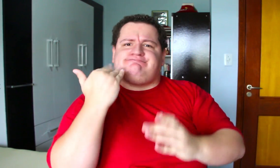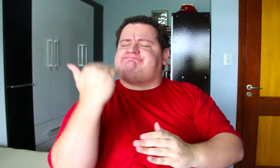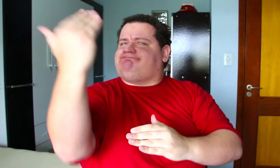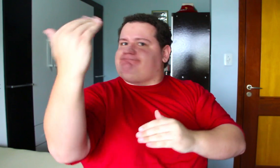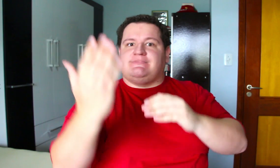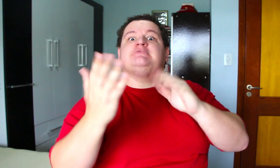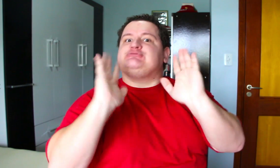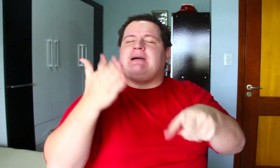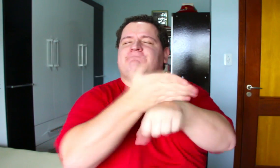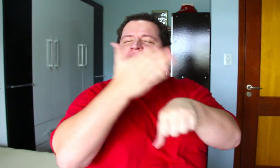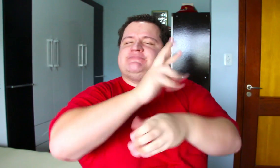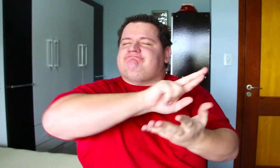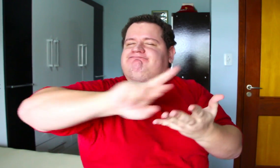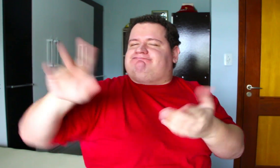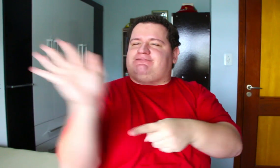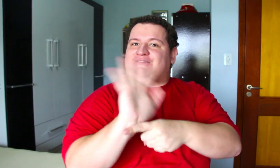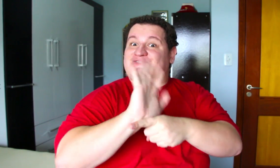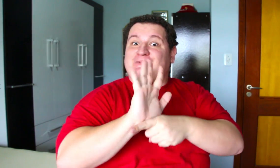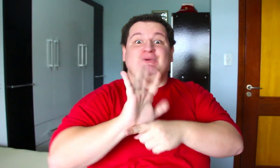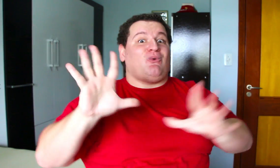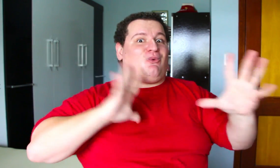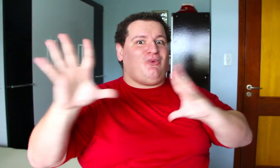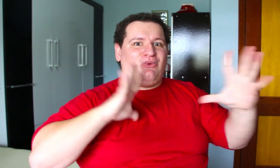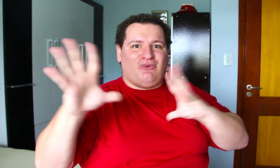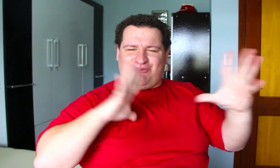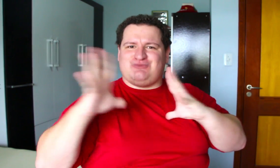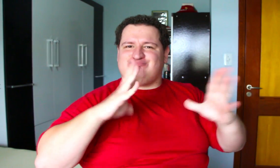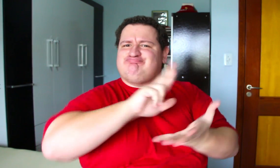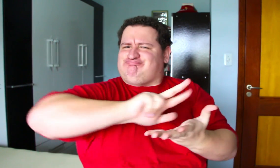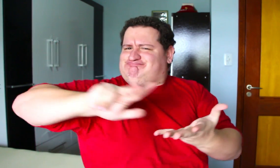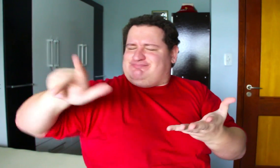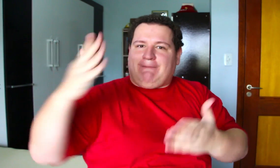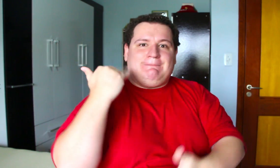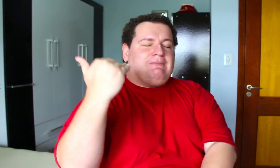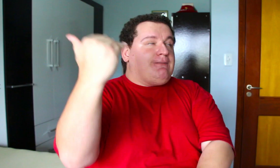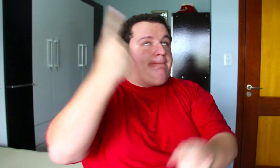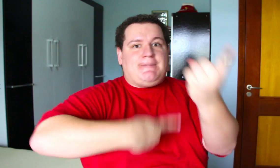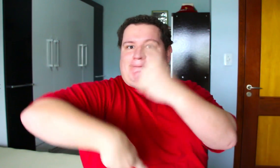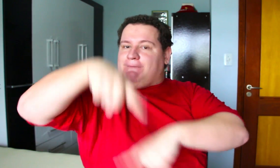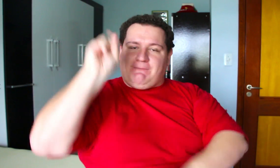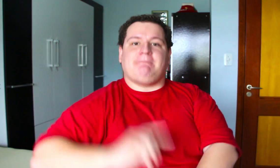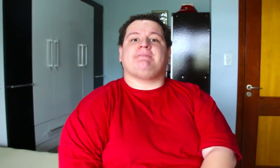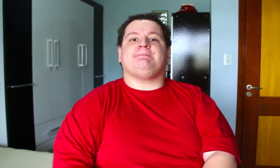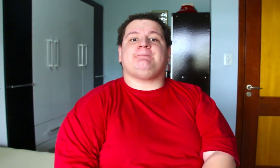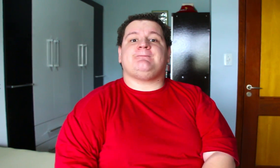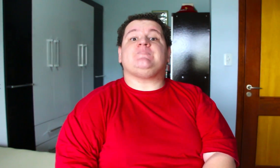se alcançou em topo da fama e participou de vários filmes de Hollywood.